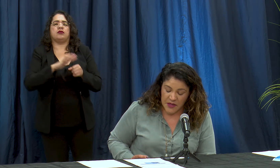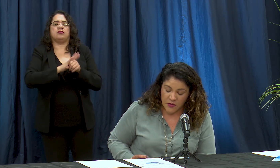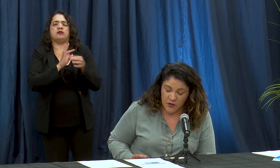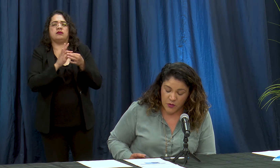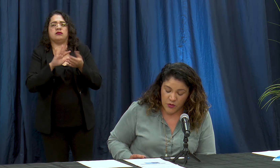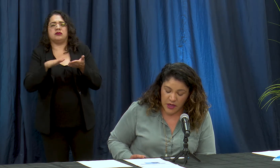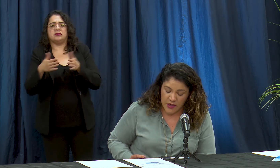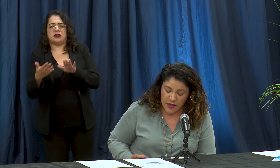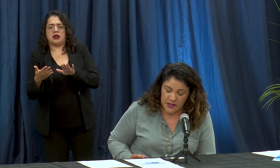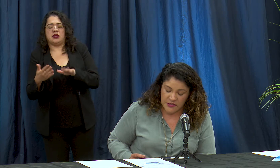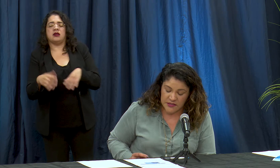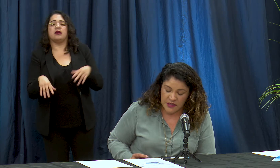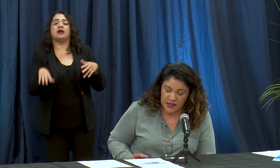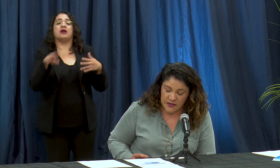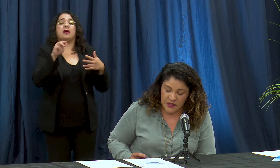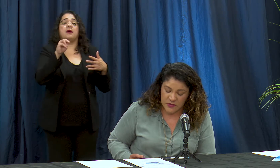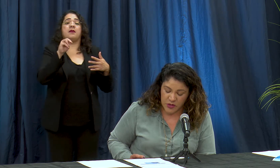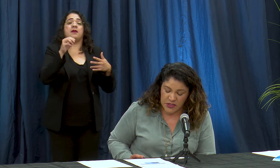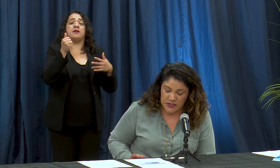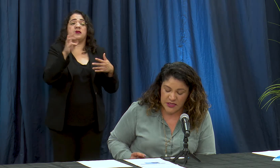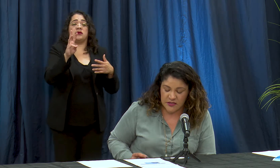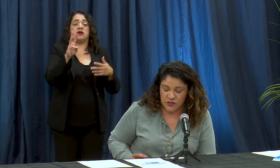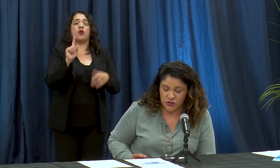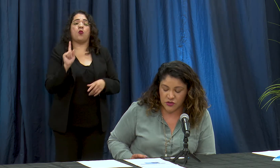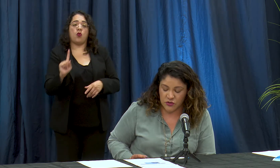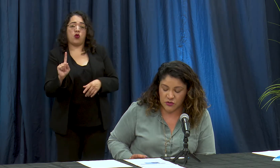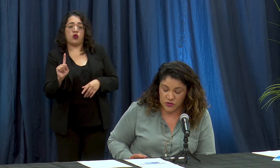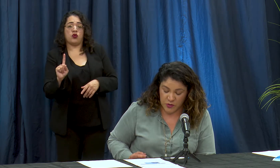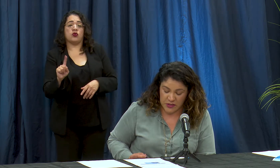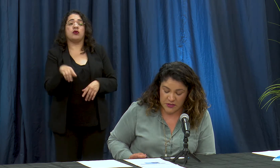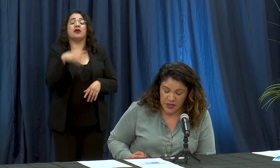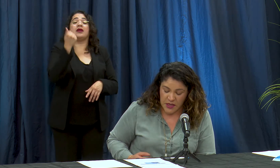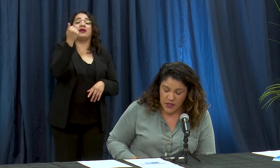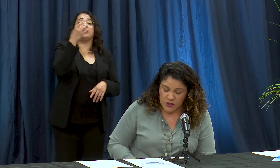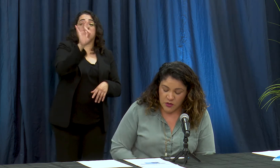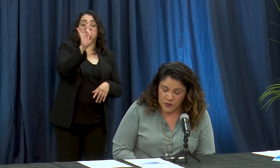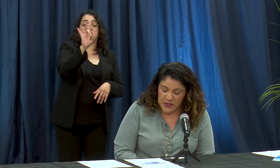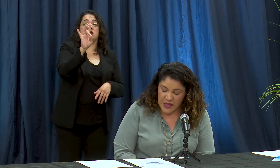Mayo una LDC siete tres muerte de são joão das mortes solo spittle a